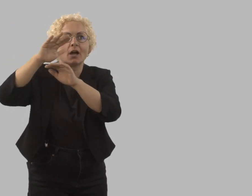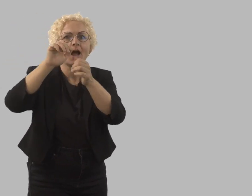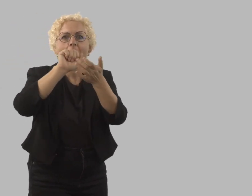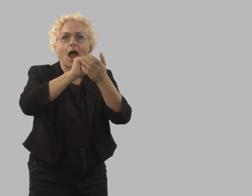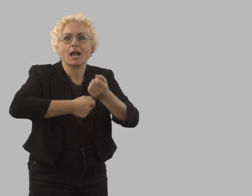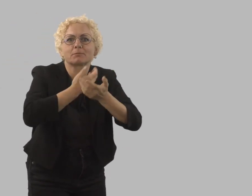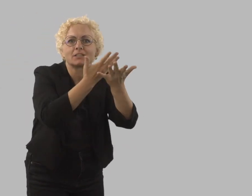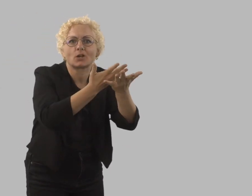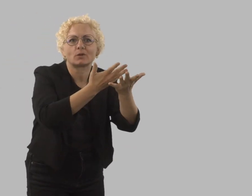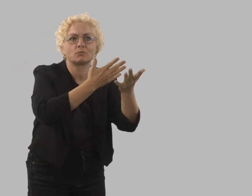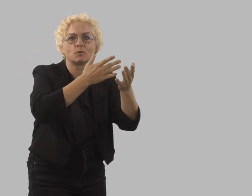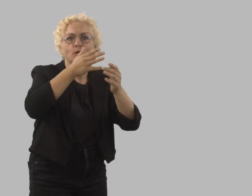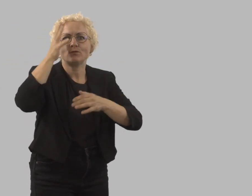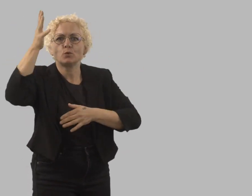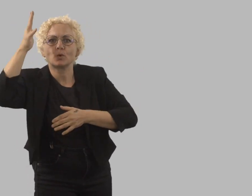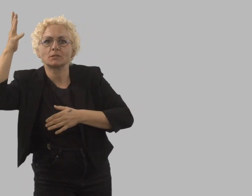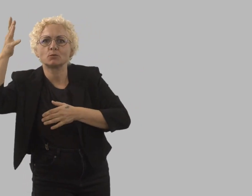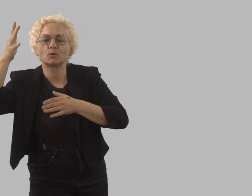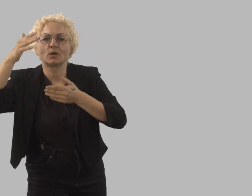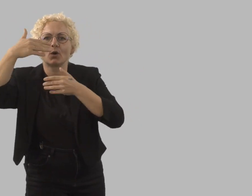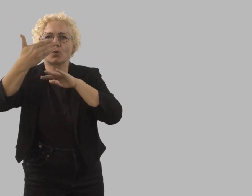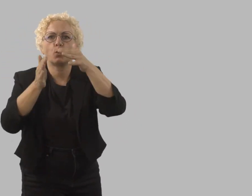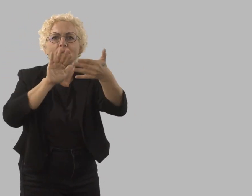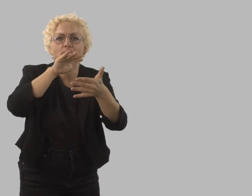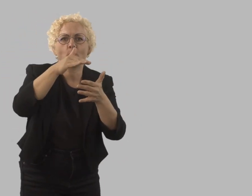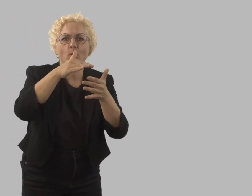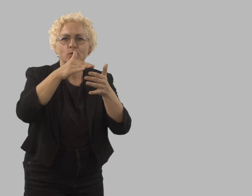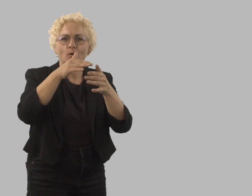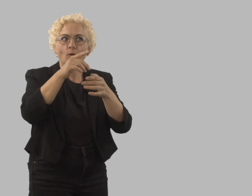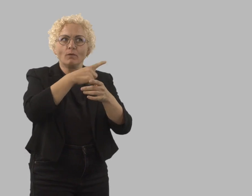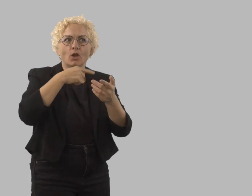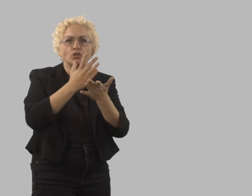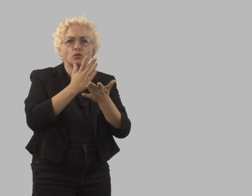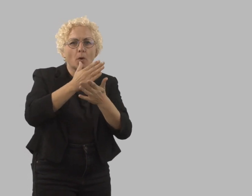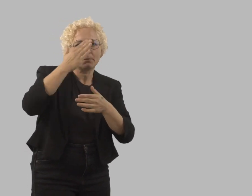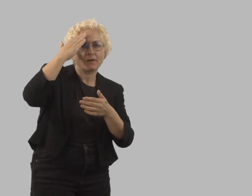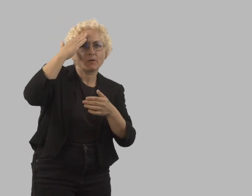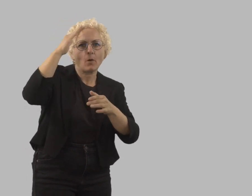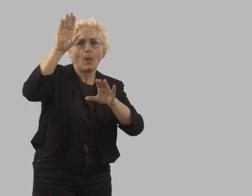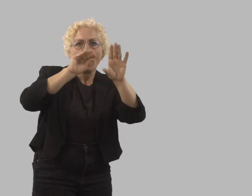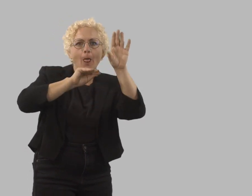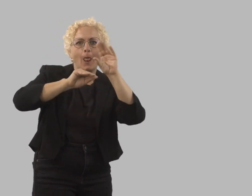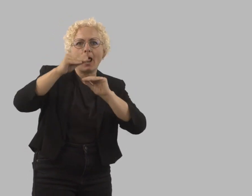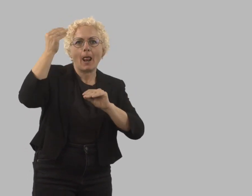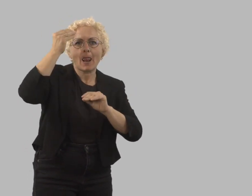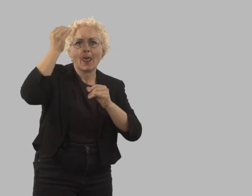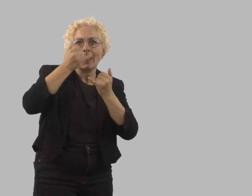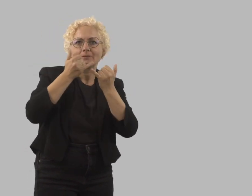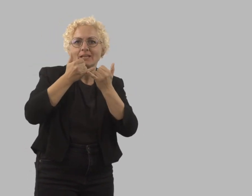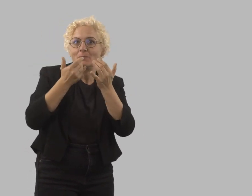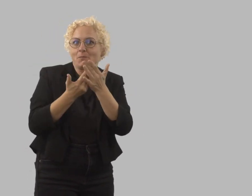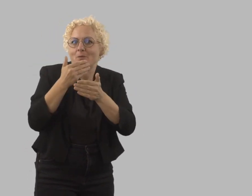aus dem Ausland: Expressionismus, Futurismus, Kubismus. Diese sollten ganz bewusst nachvollziehbar und gelernt werden.